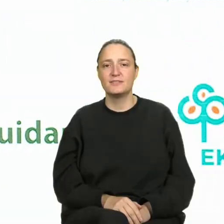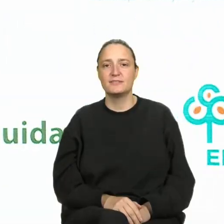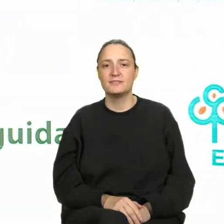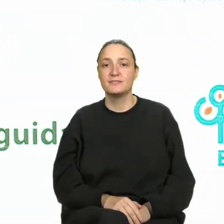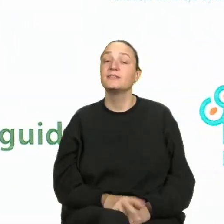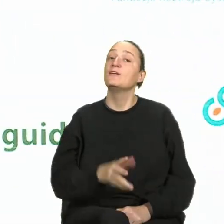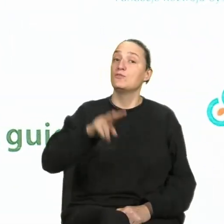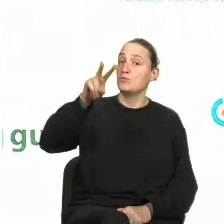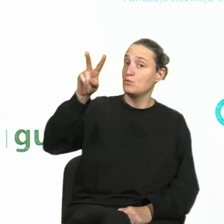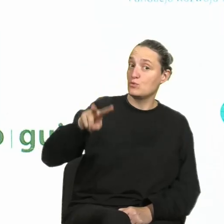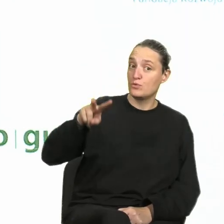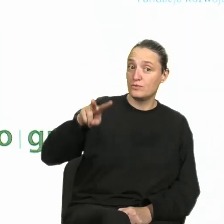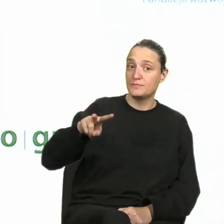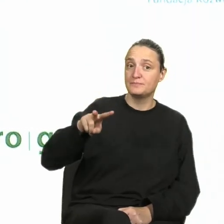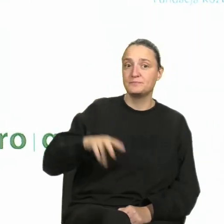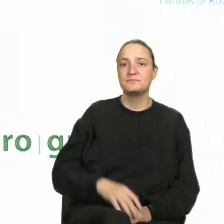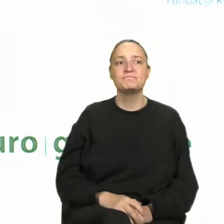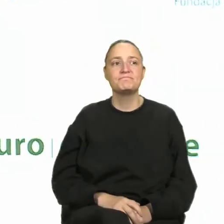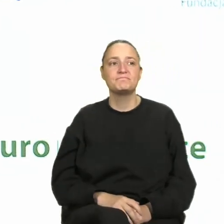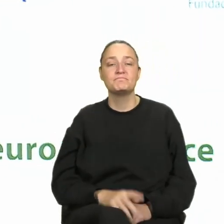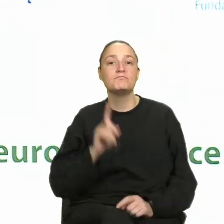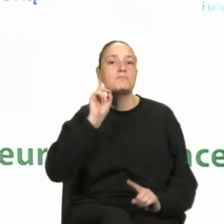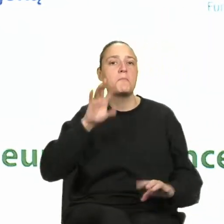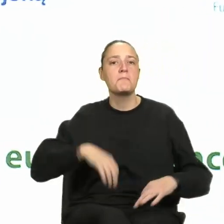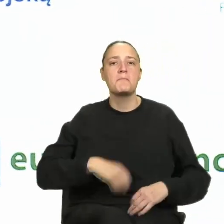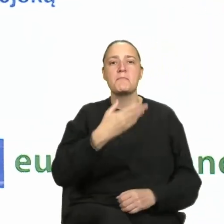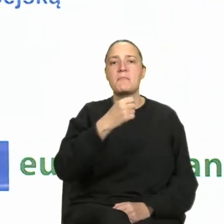Drugie miejsce Pan Mariusz Kozioł.